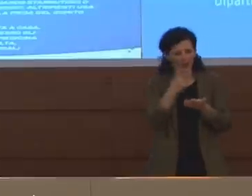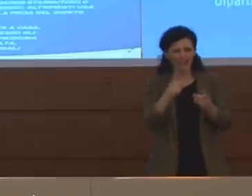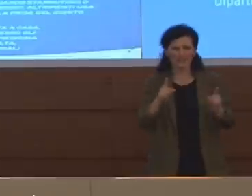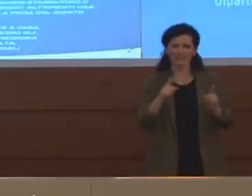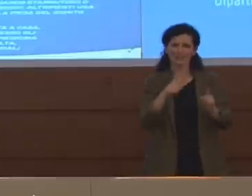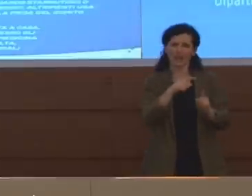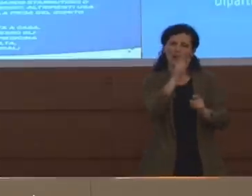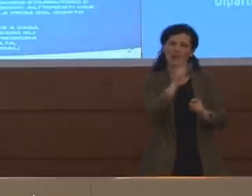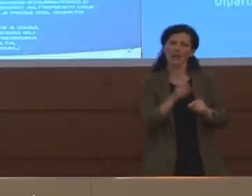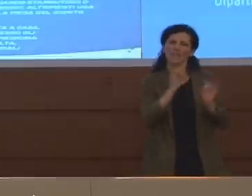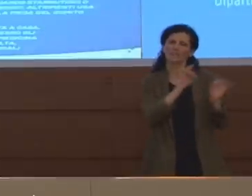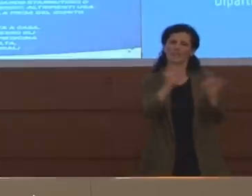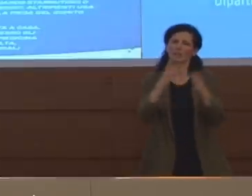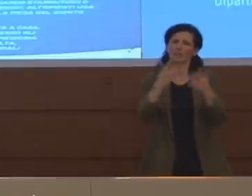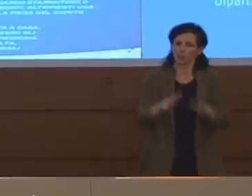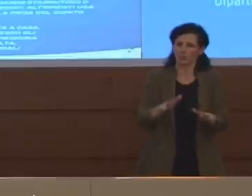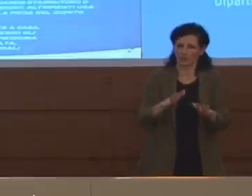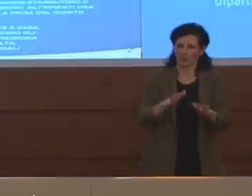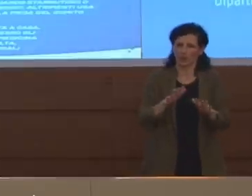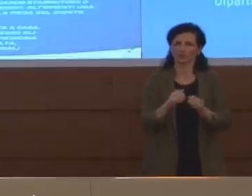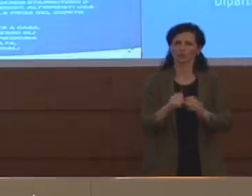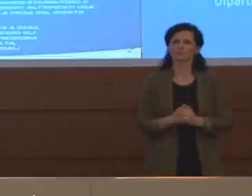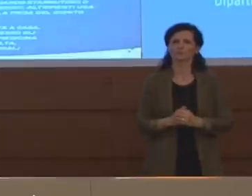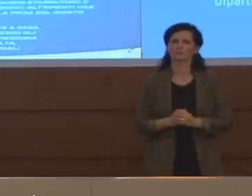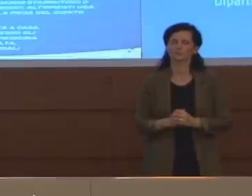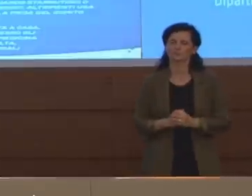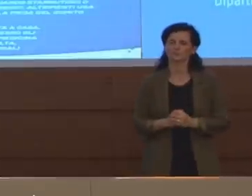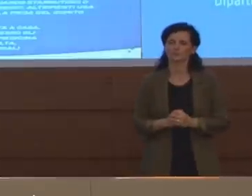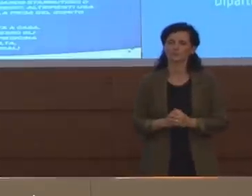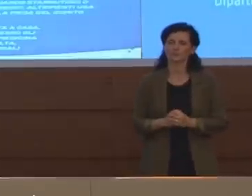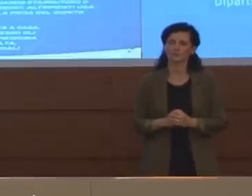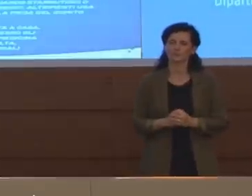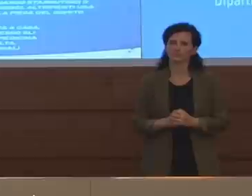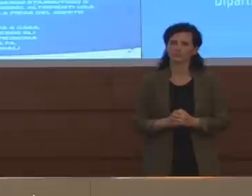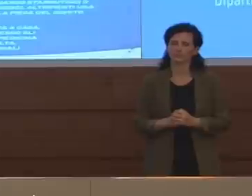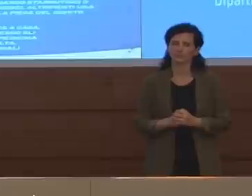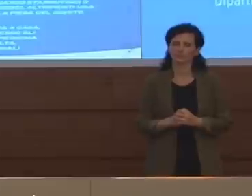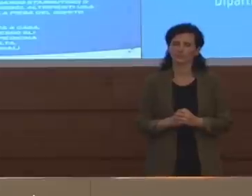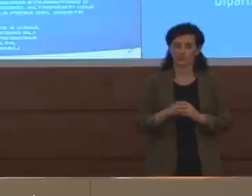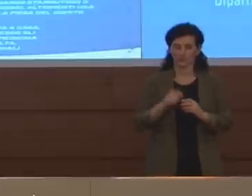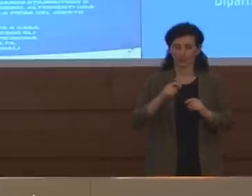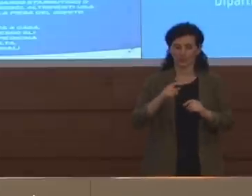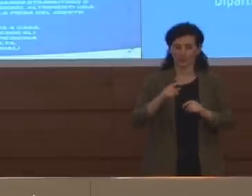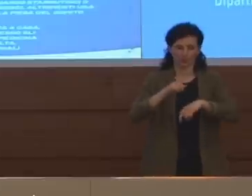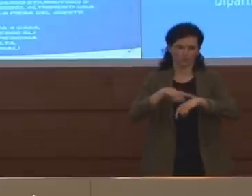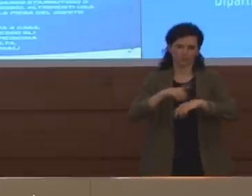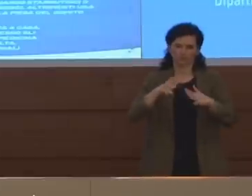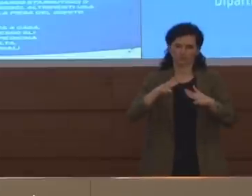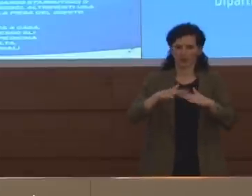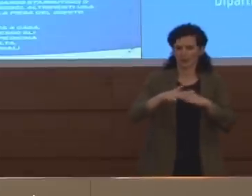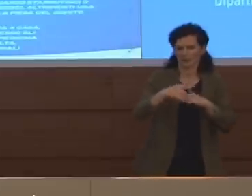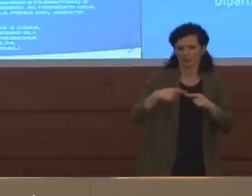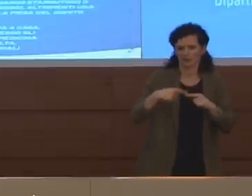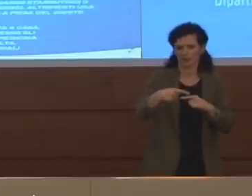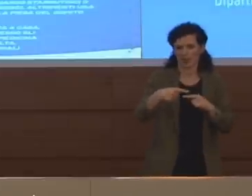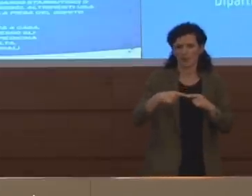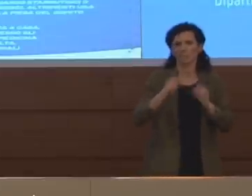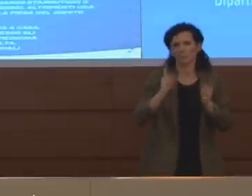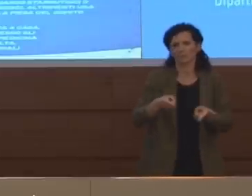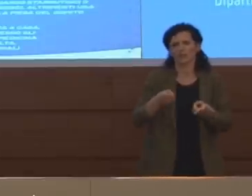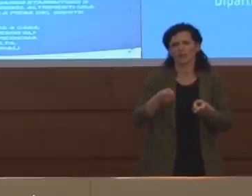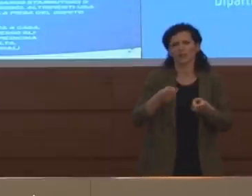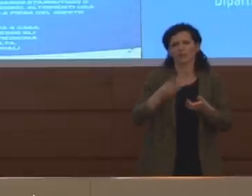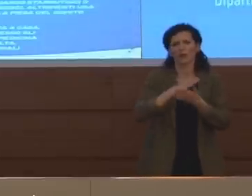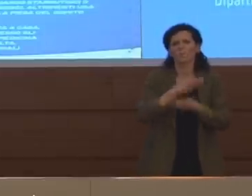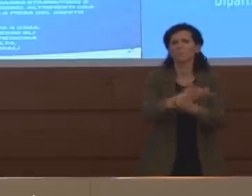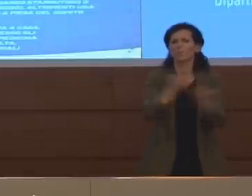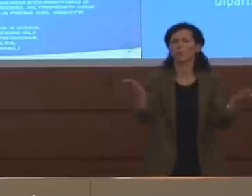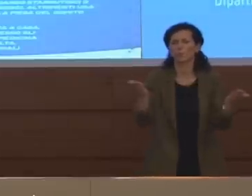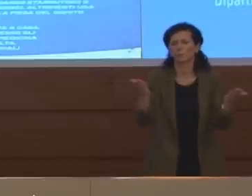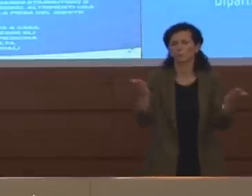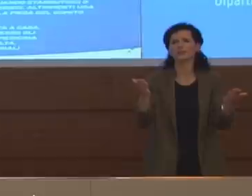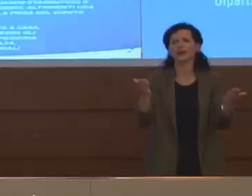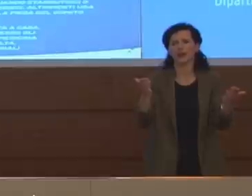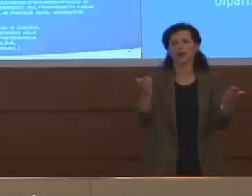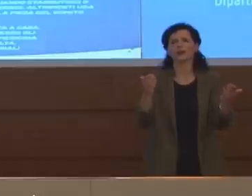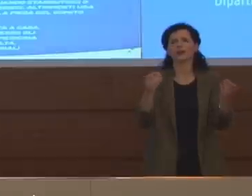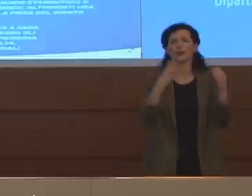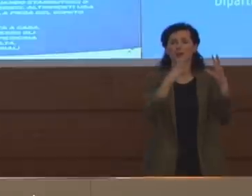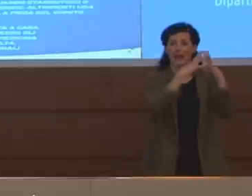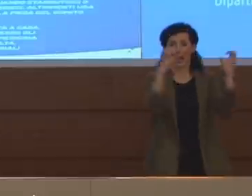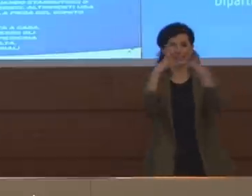ore verrà resa pubblica una call per tutte le aziende, tutti gli interlocutori